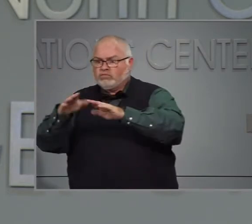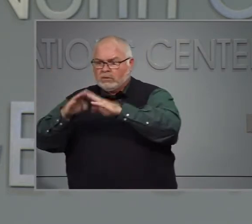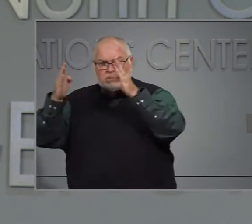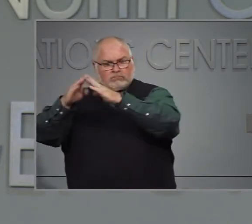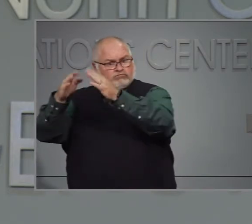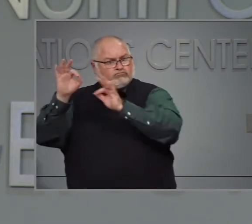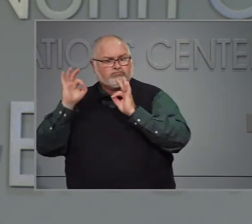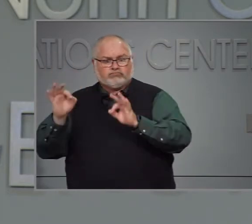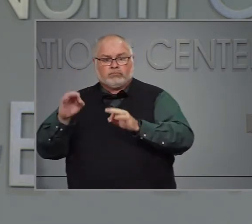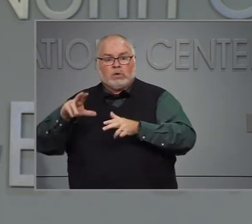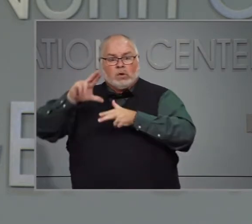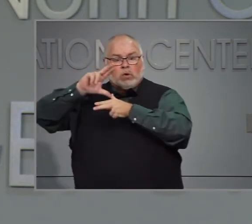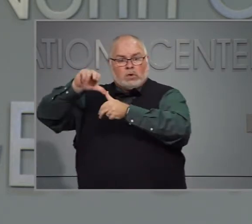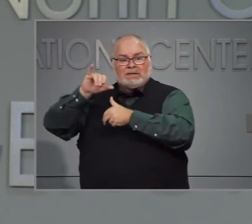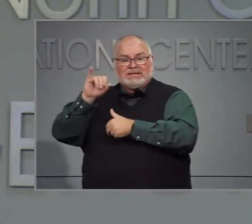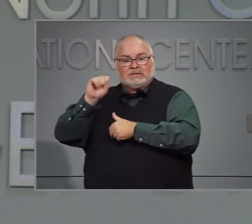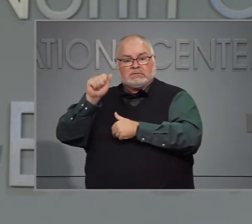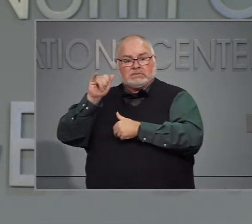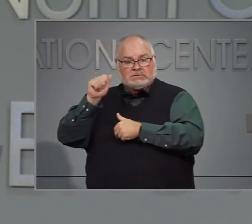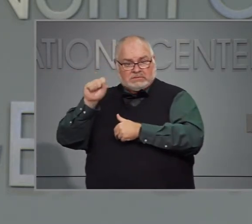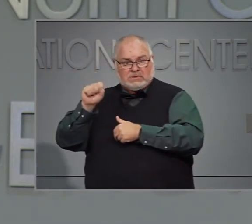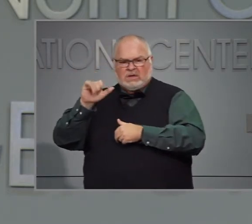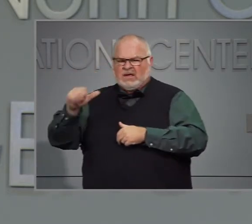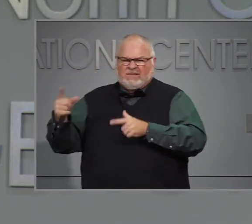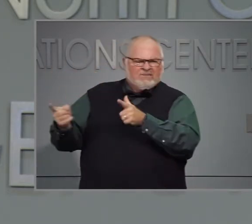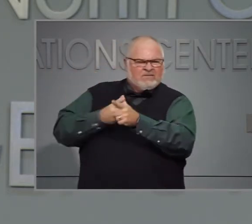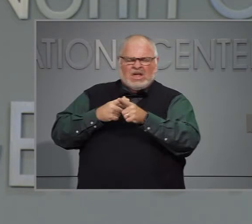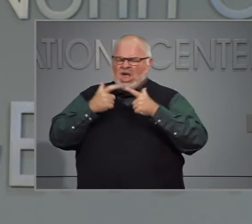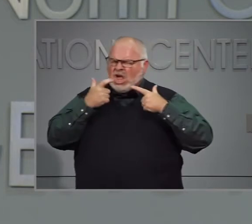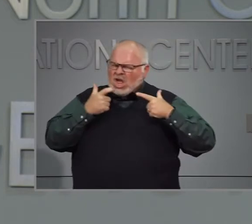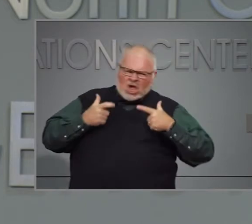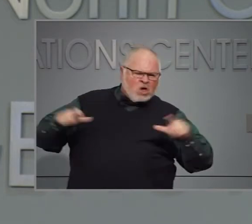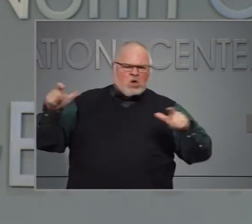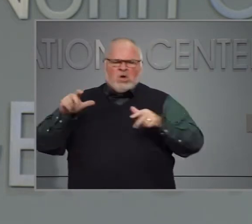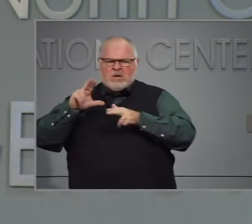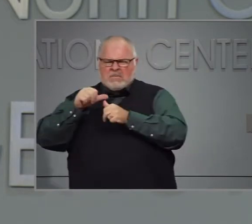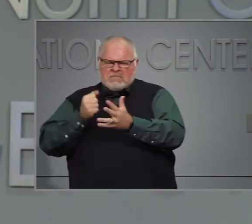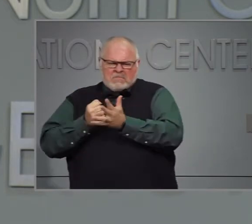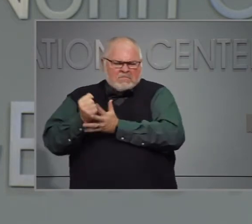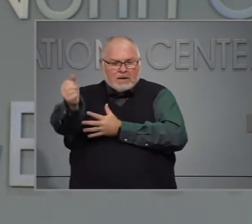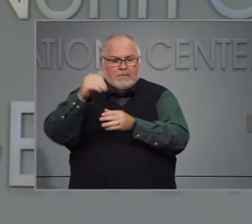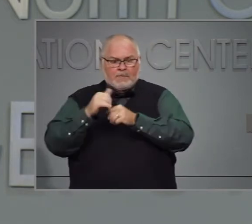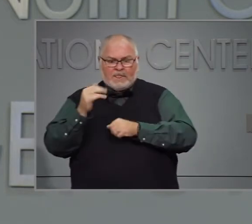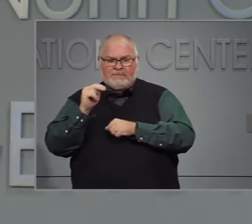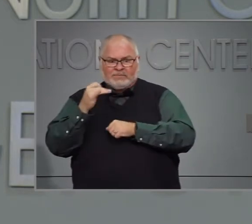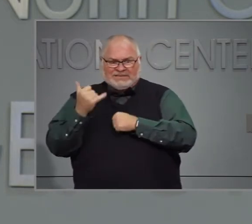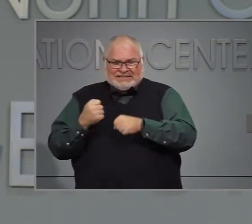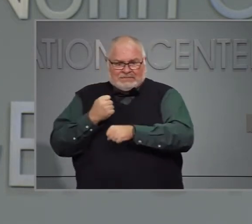están funcionando el huracán Isaías fue el primer la primera tormenta grande Carolina del